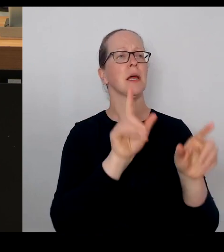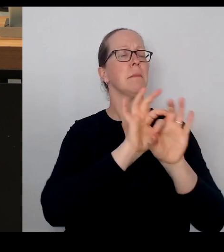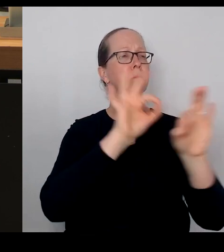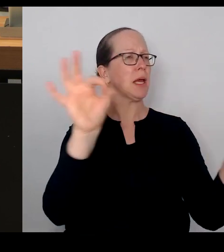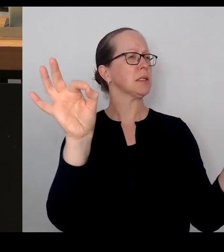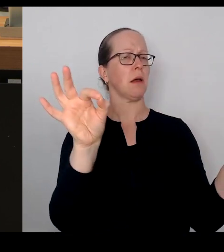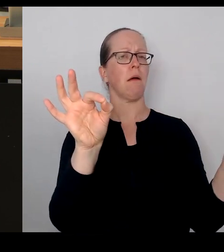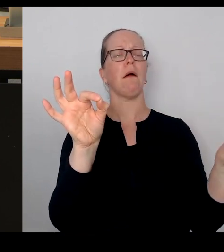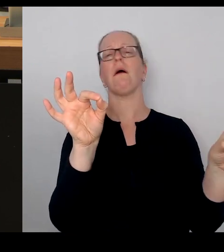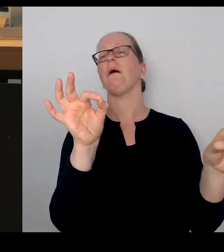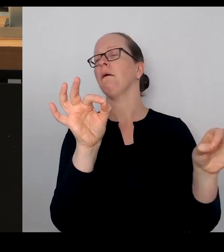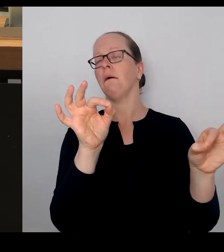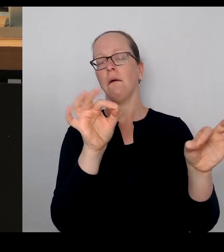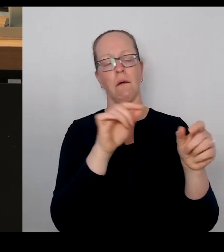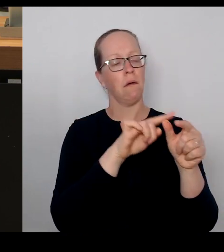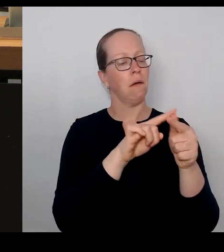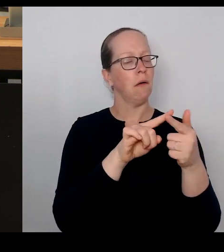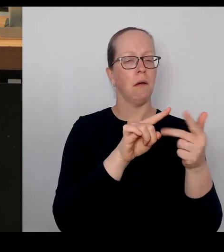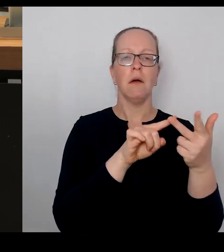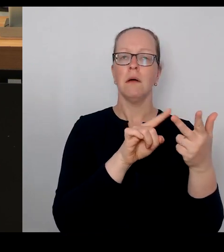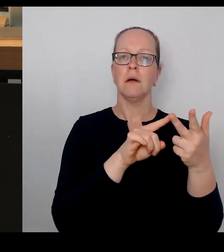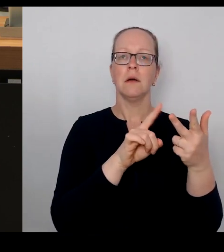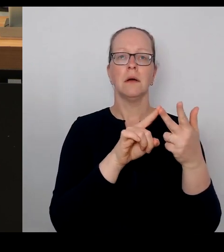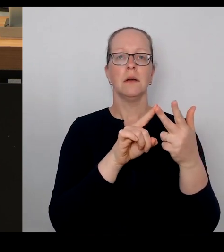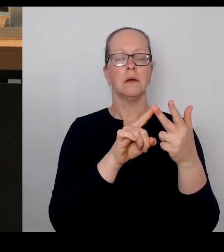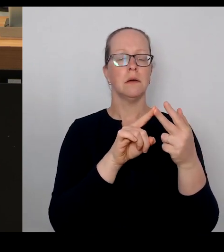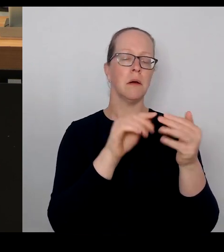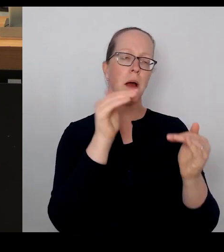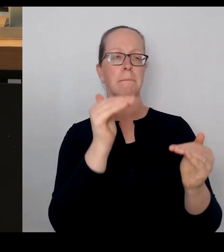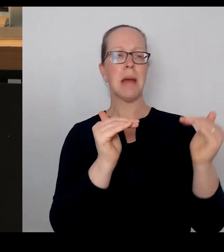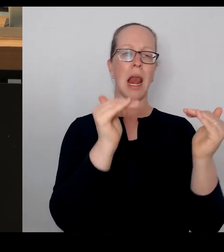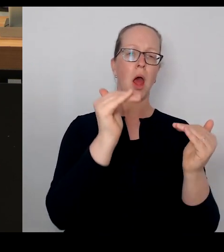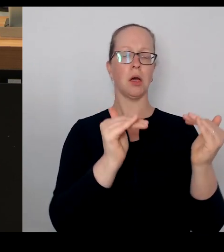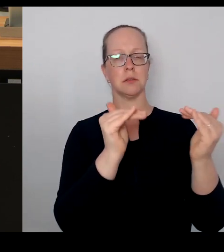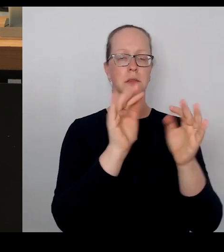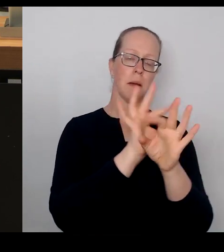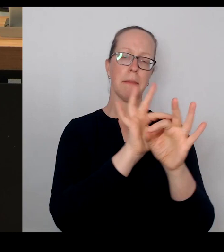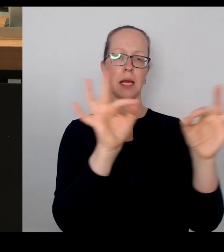habt, auch sozusagen bei diesem harten Knochenjob auch durchzukommen